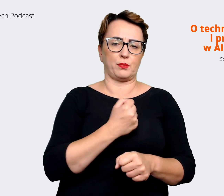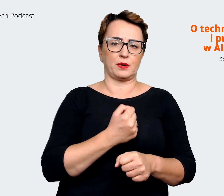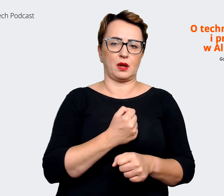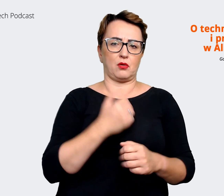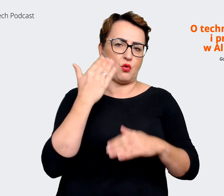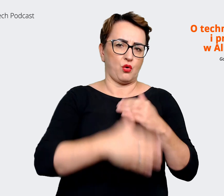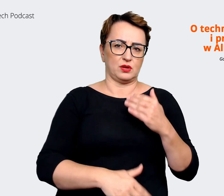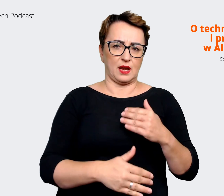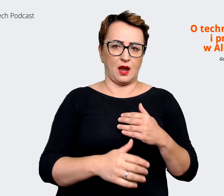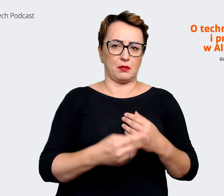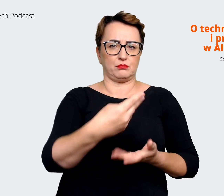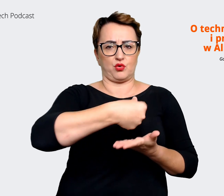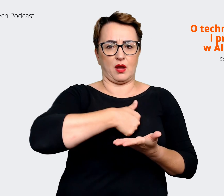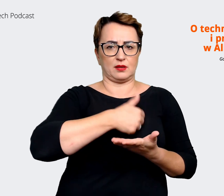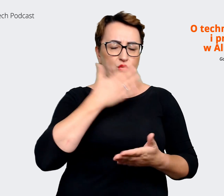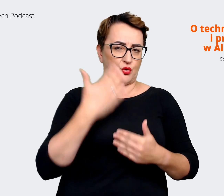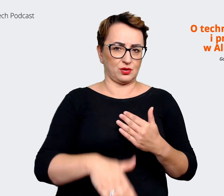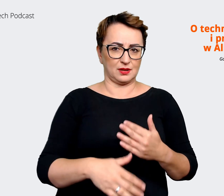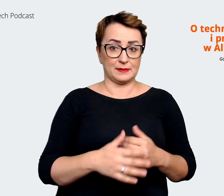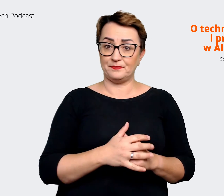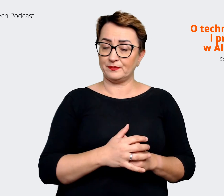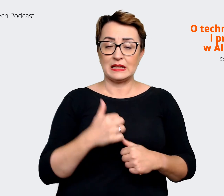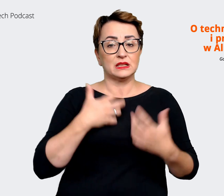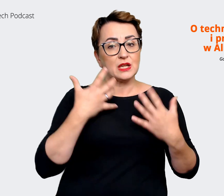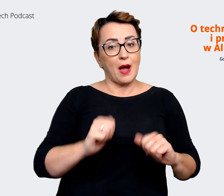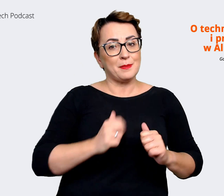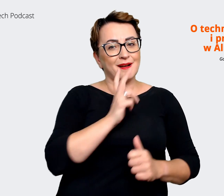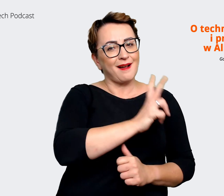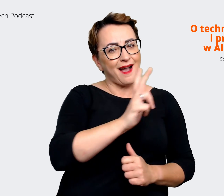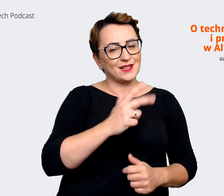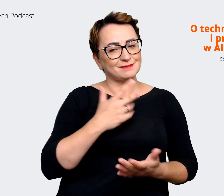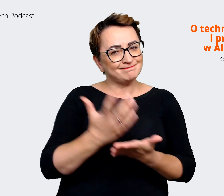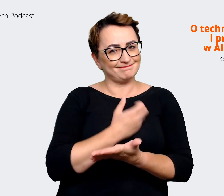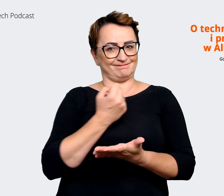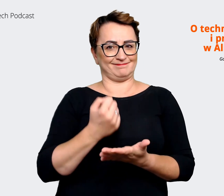dostaję za to pieniądze, tylko chciałbym, żeby każdy coś na tym zyskiwał, żebyśmy się rozwijali,